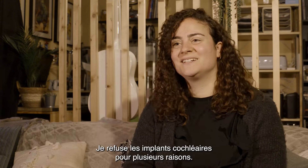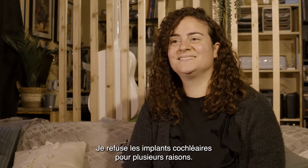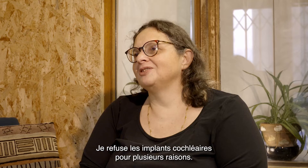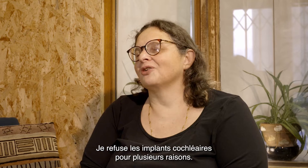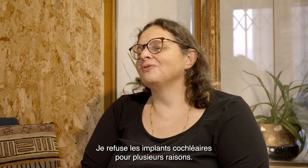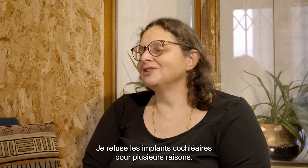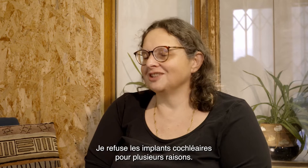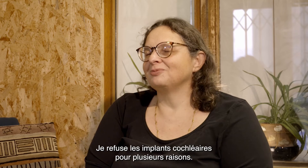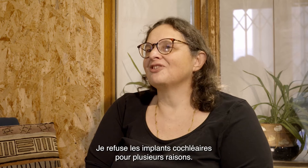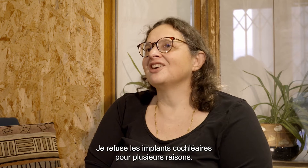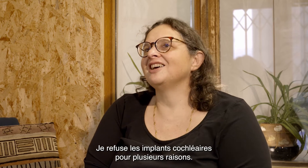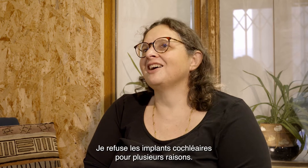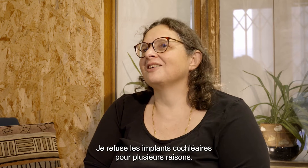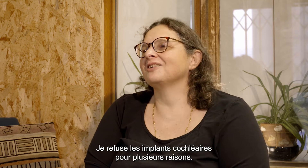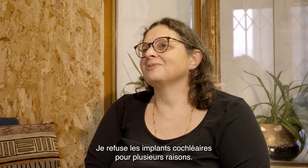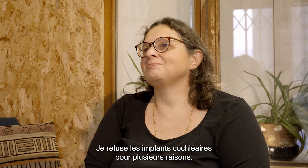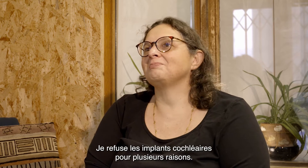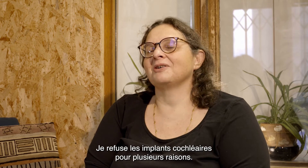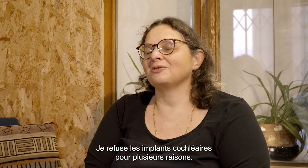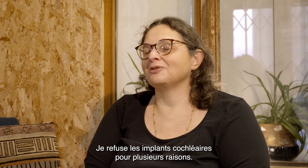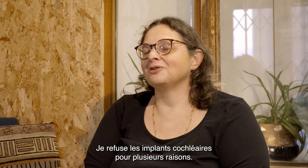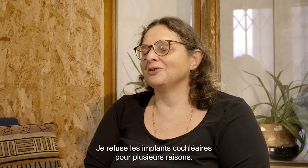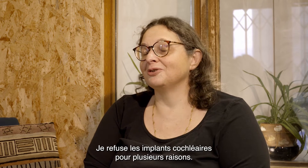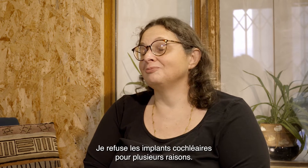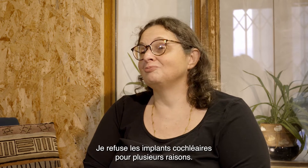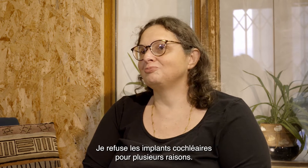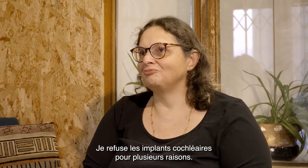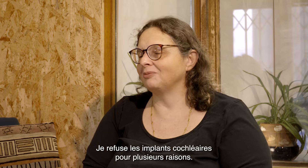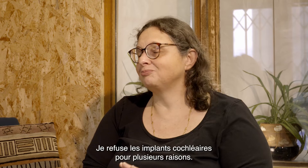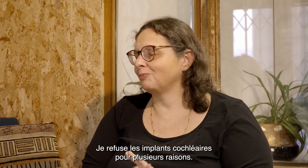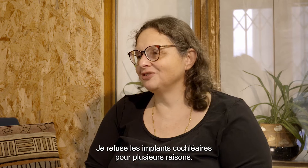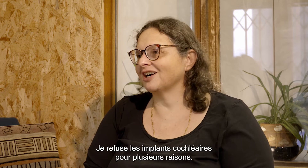Je refuse les implants cochléaires pour plusieurs raisons.